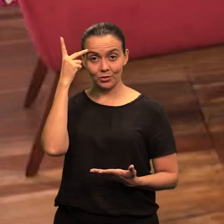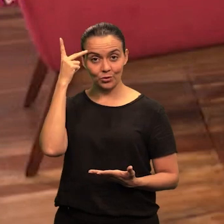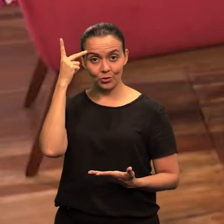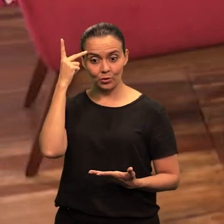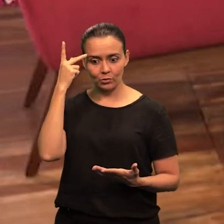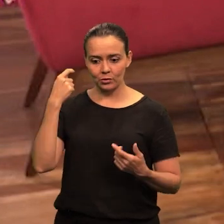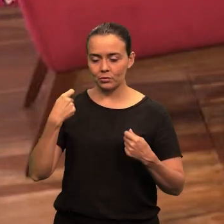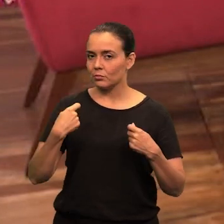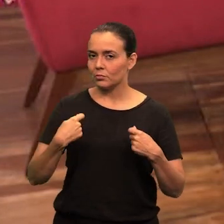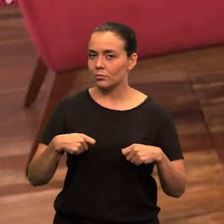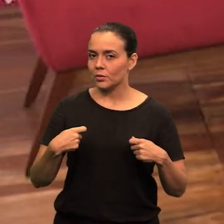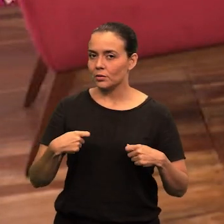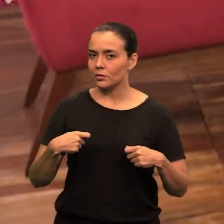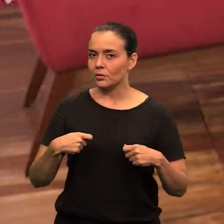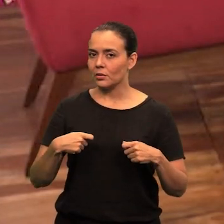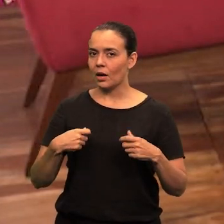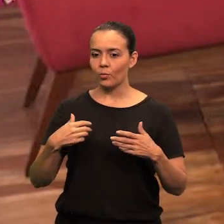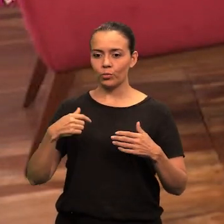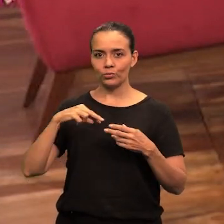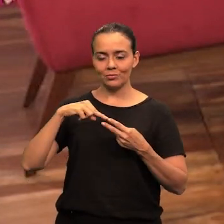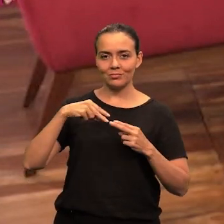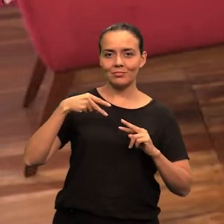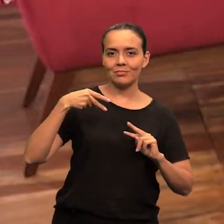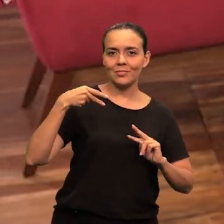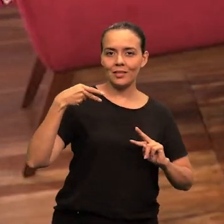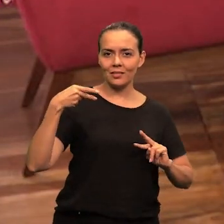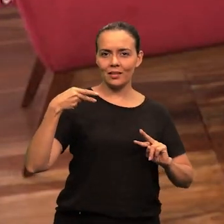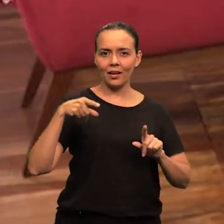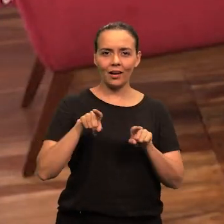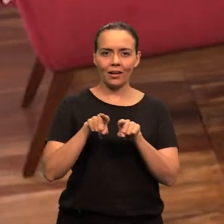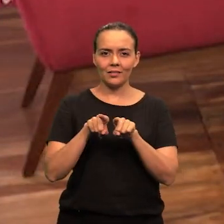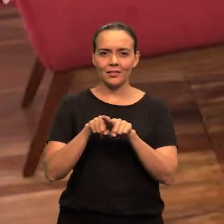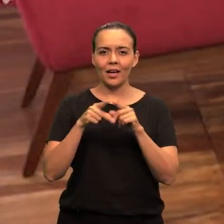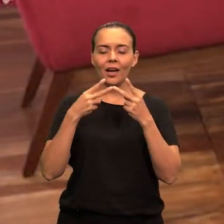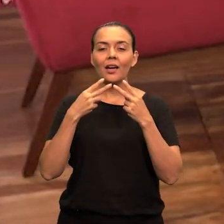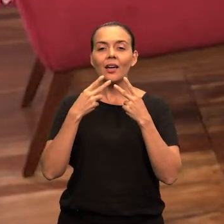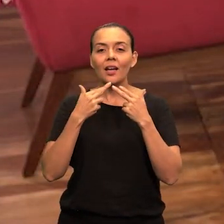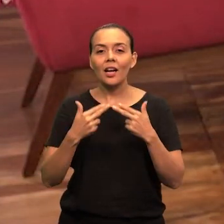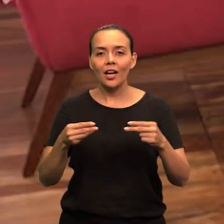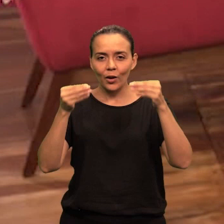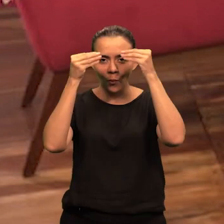Diz respeito àquilo que nós construímos por meio da linguagem, por meio da cultura.